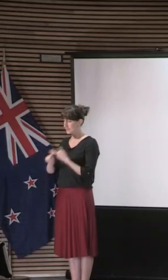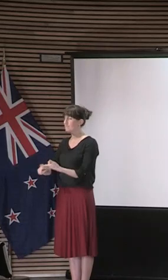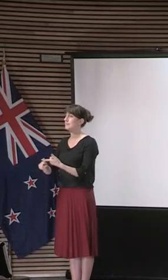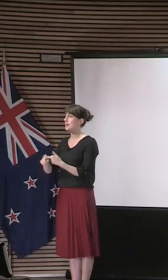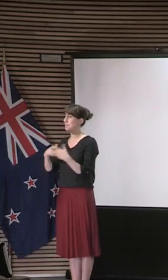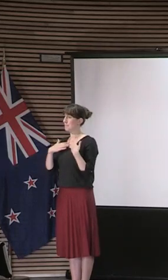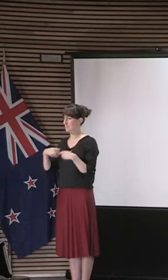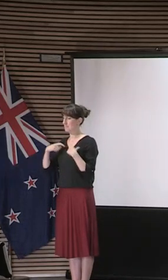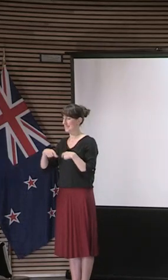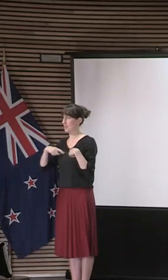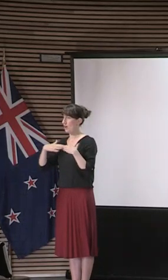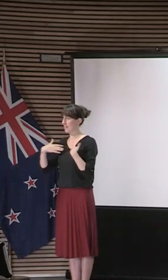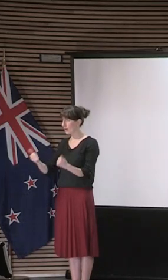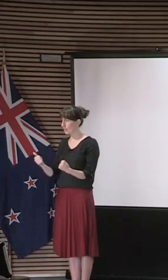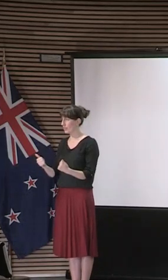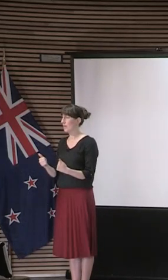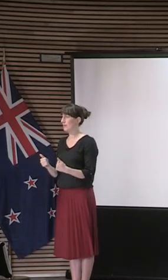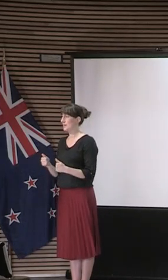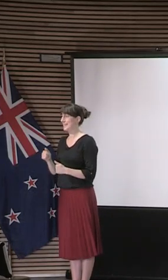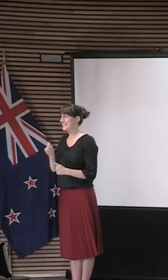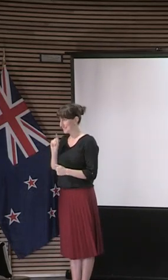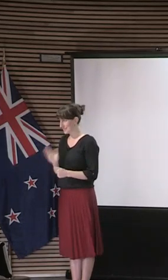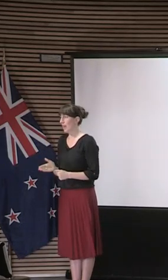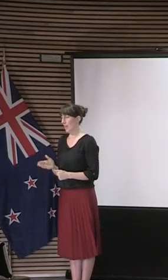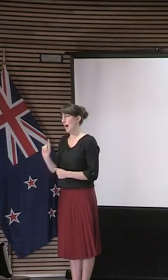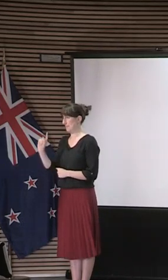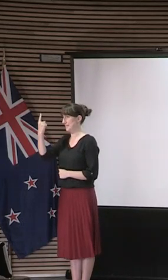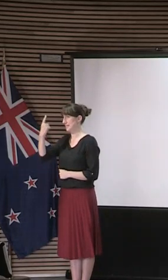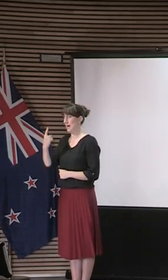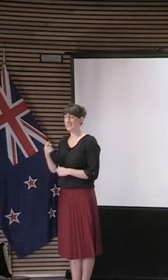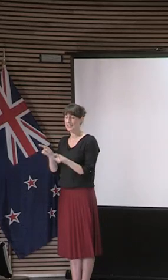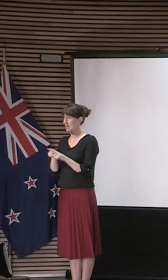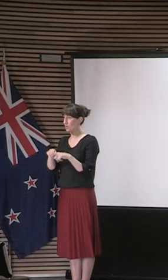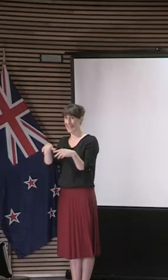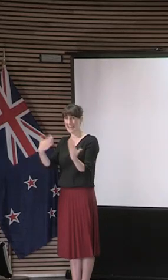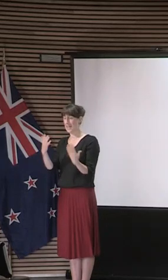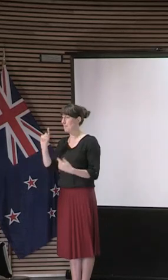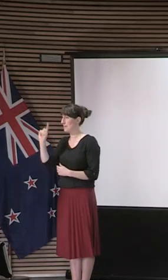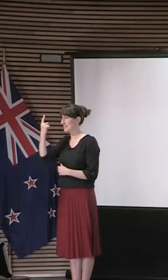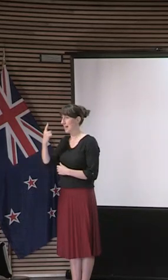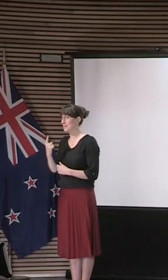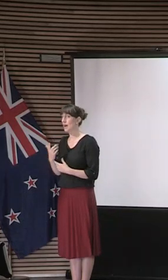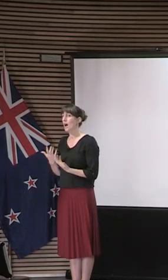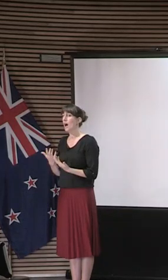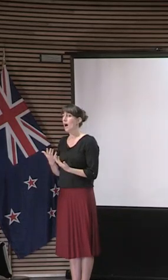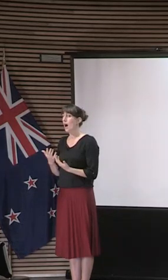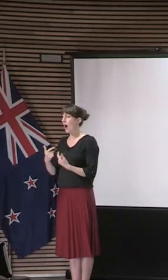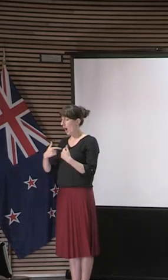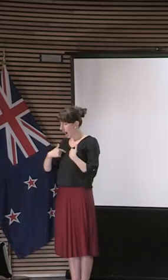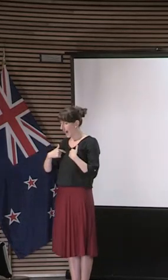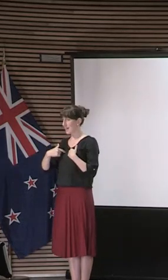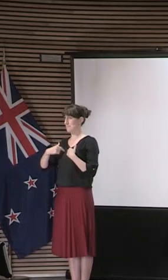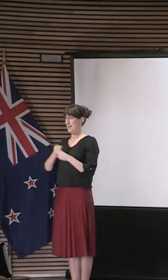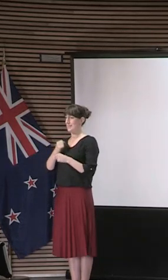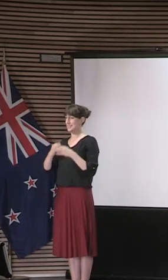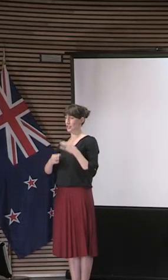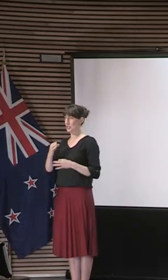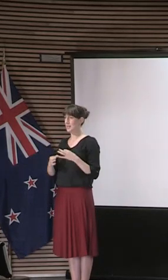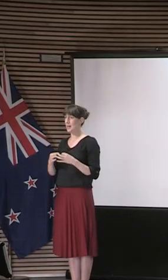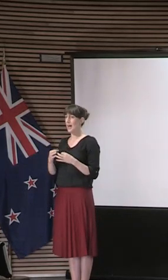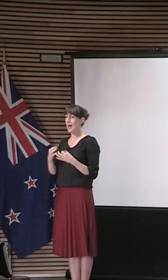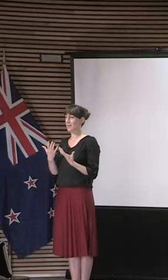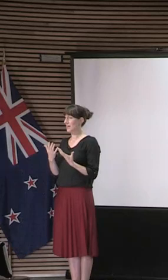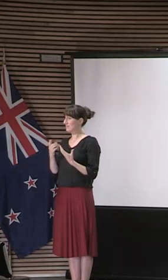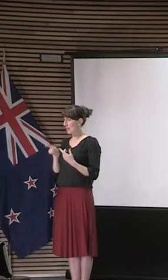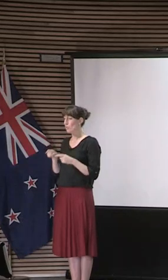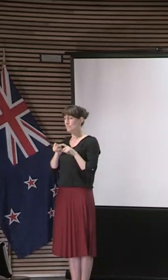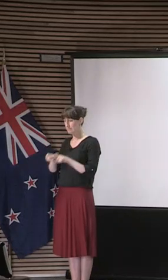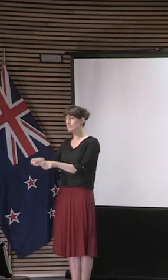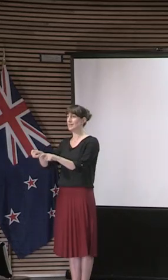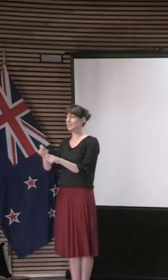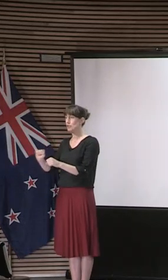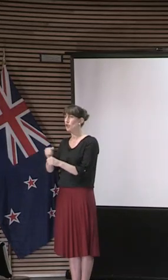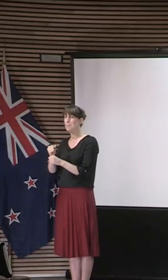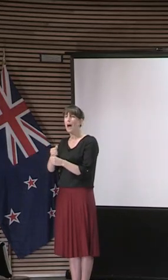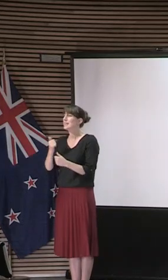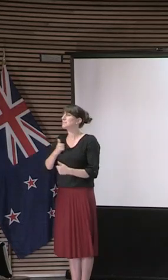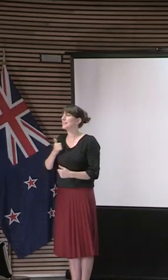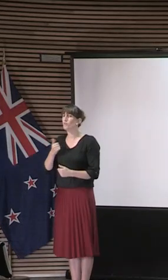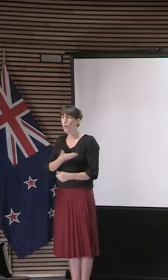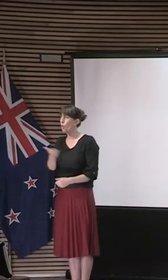he mea kei reira? JACINDA